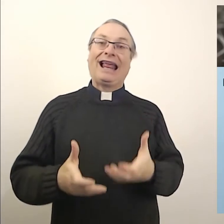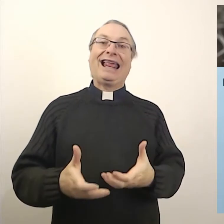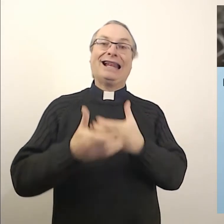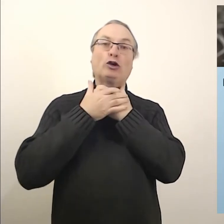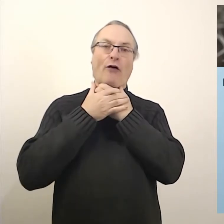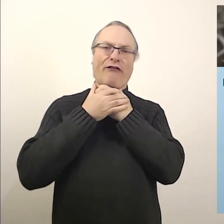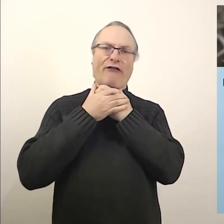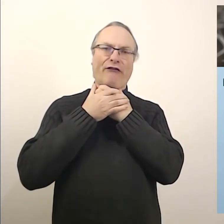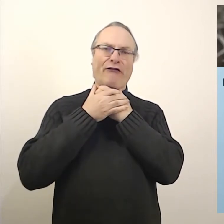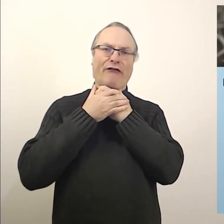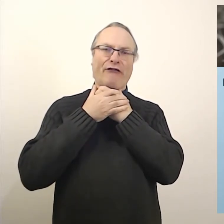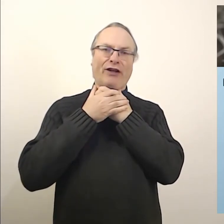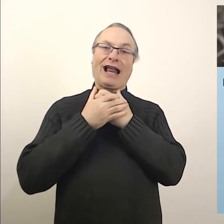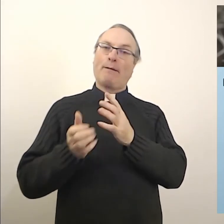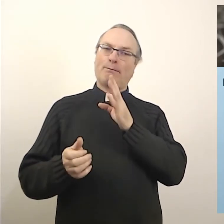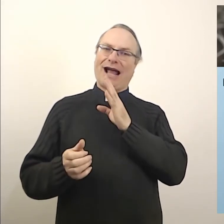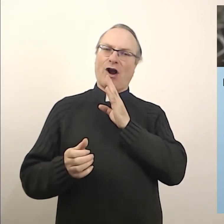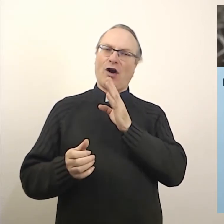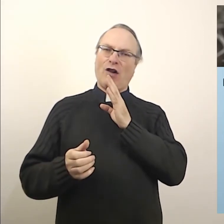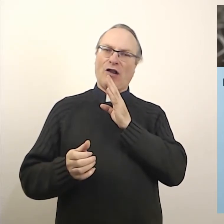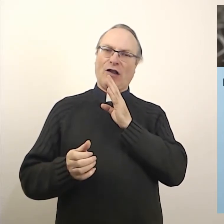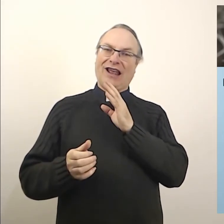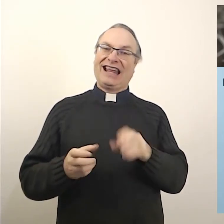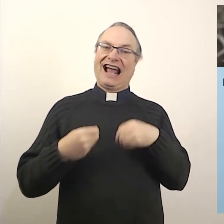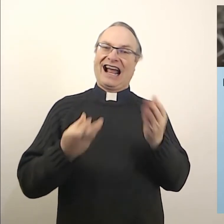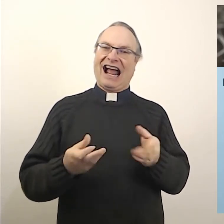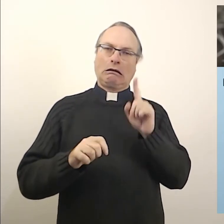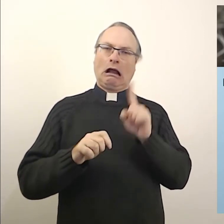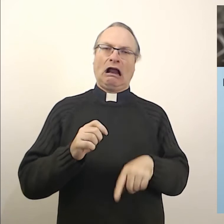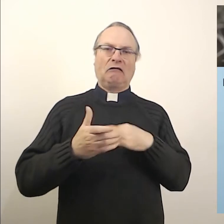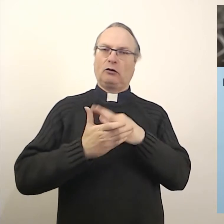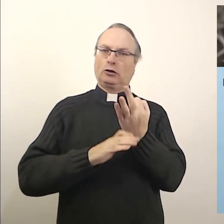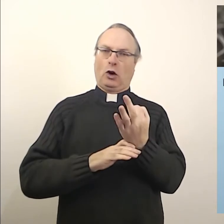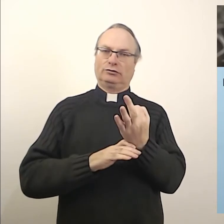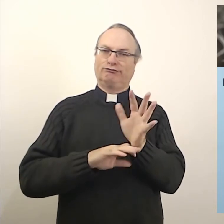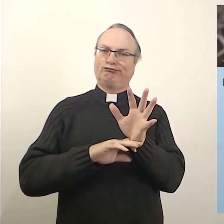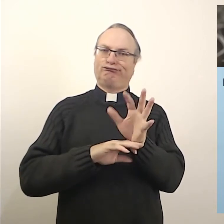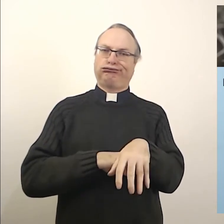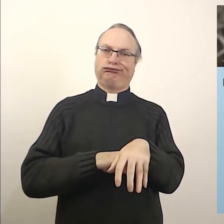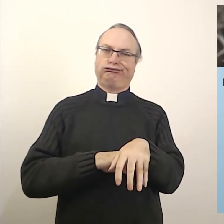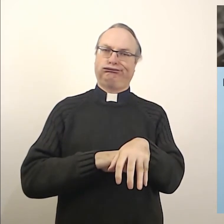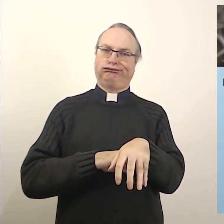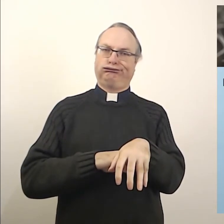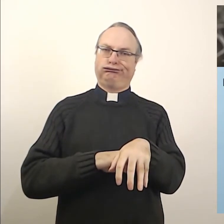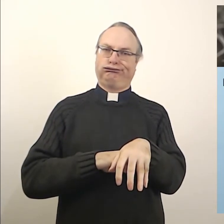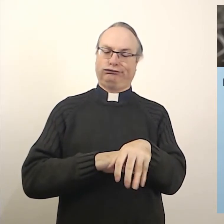étouffent la parole et la rendent infructueuse.